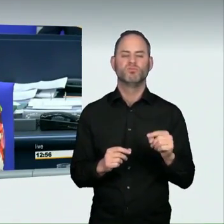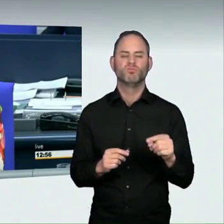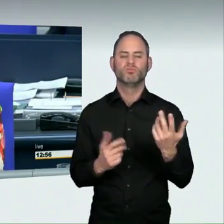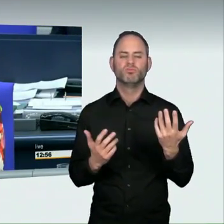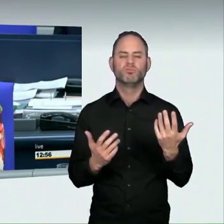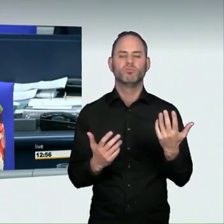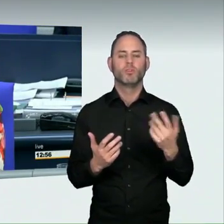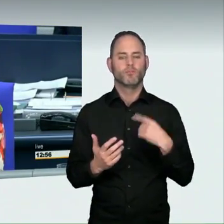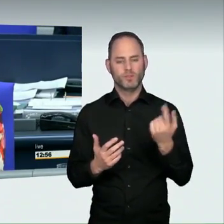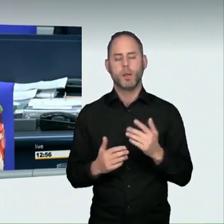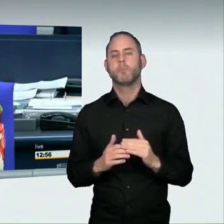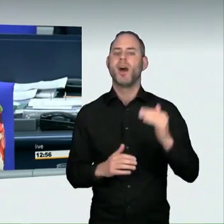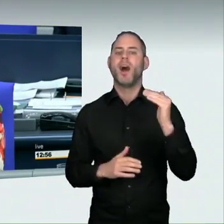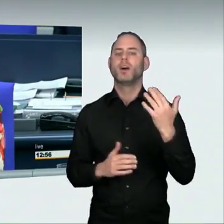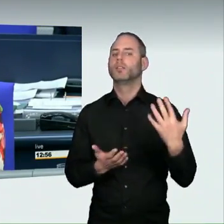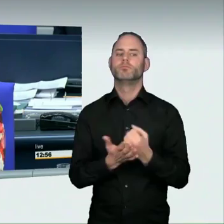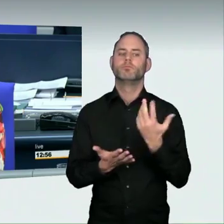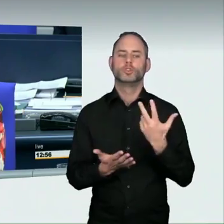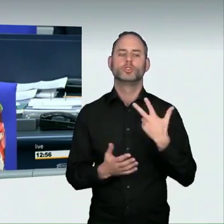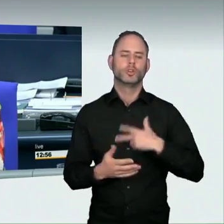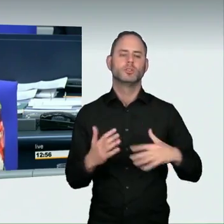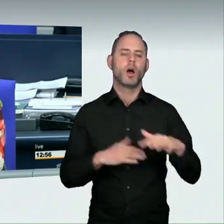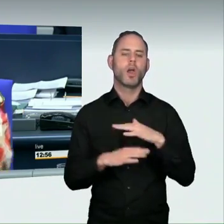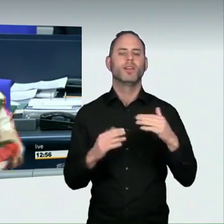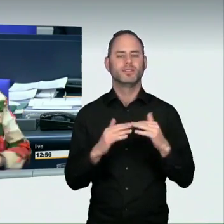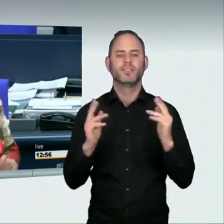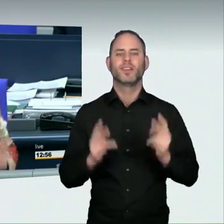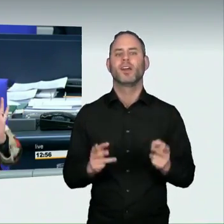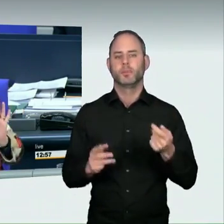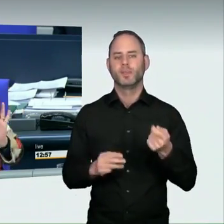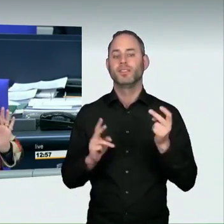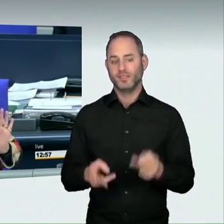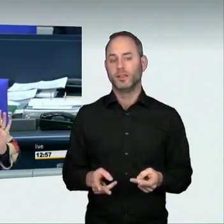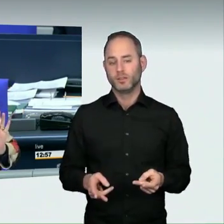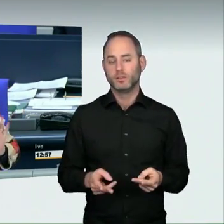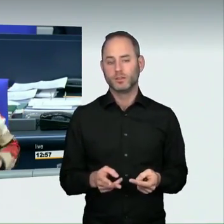was Sankt Martin angeht, sagen: So schnell wird man nicht heiliggesprochen.